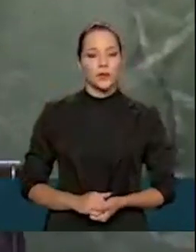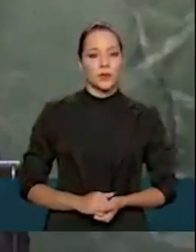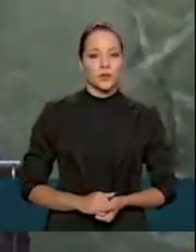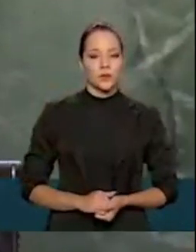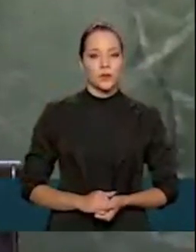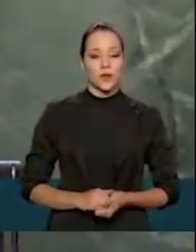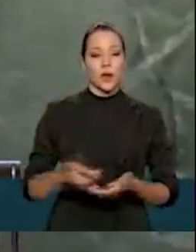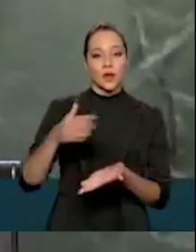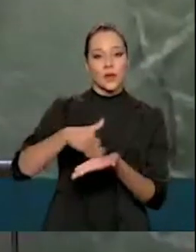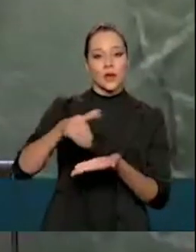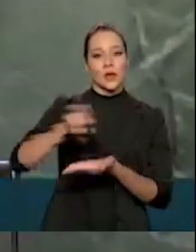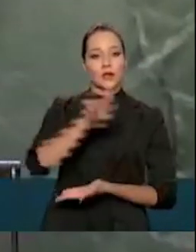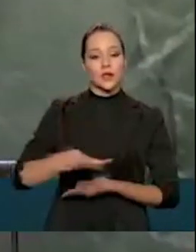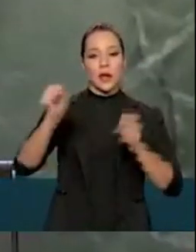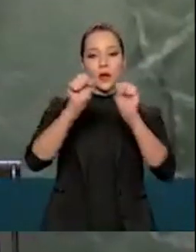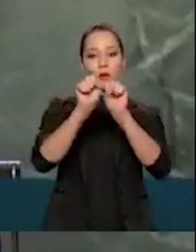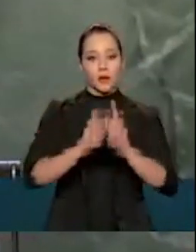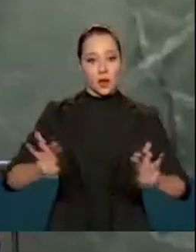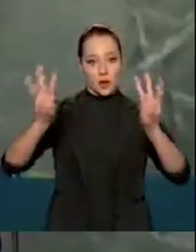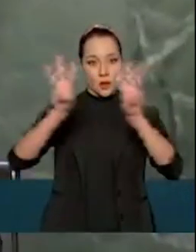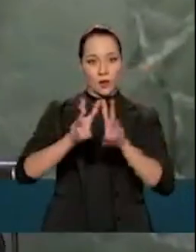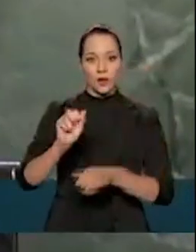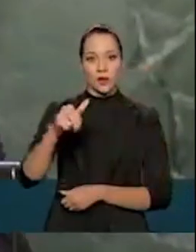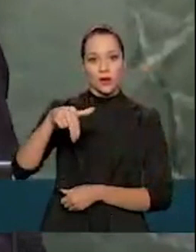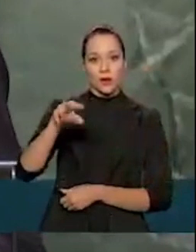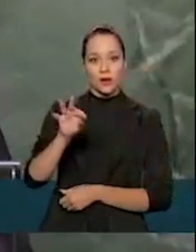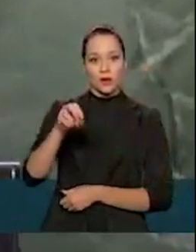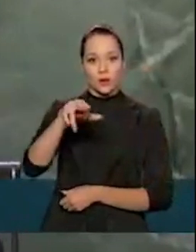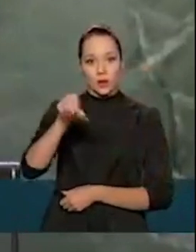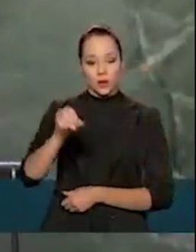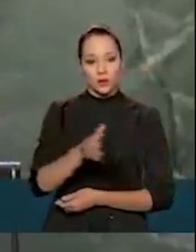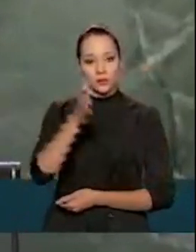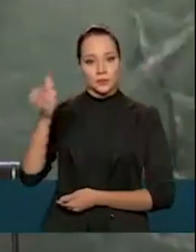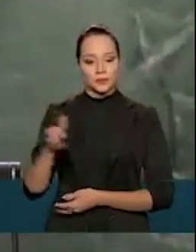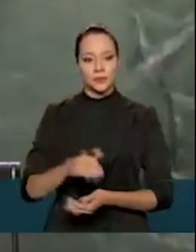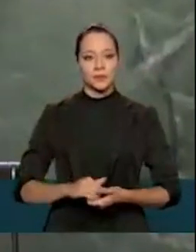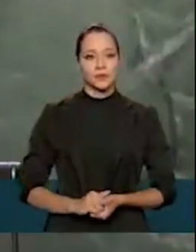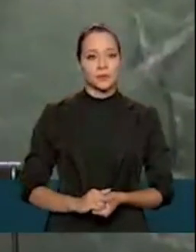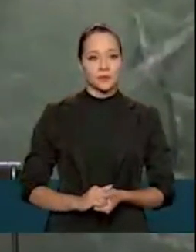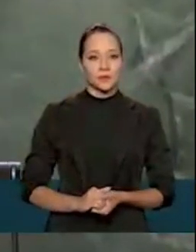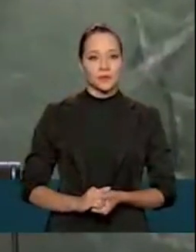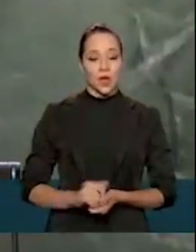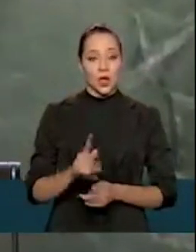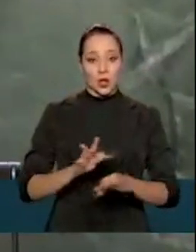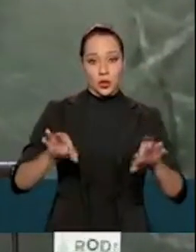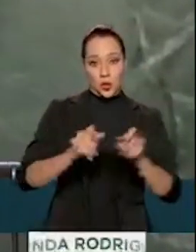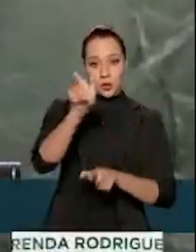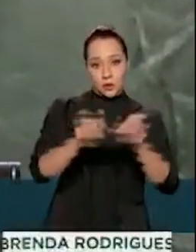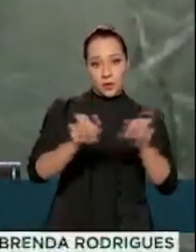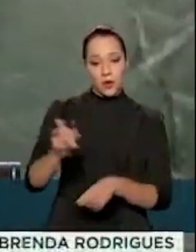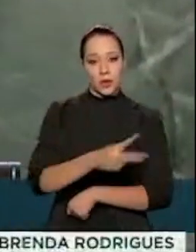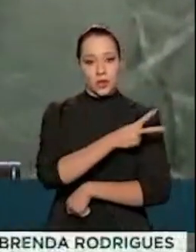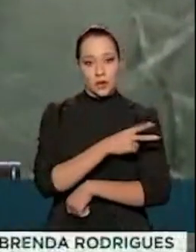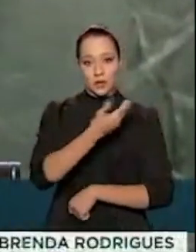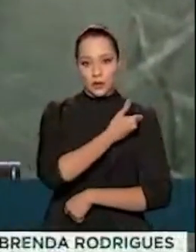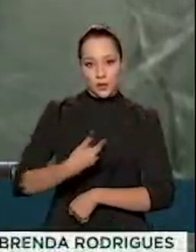a chuva secretário-geral das Nações Unidas António Guterres segundo chefe de estado e de governo e